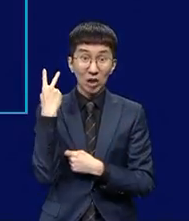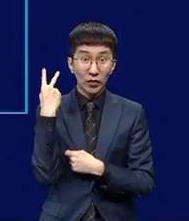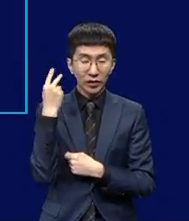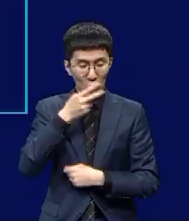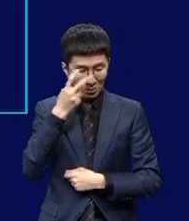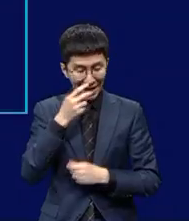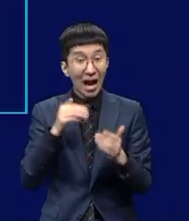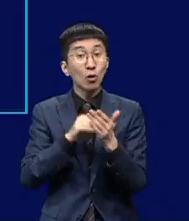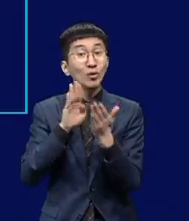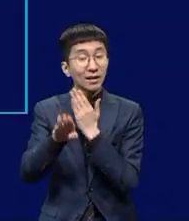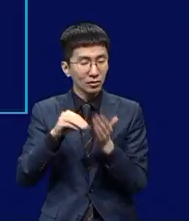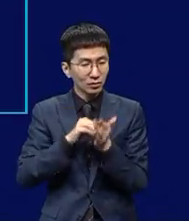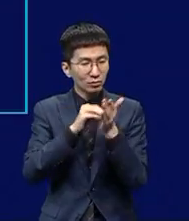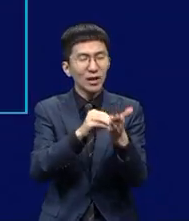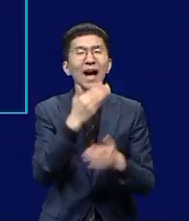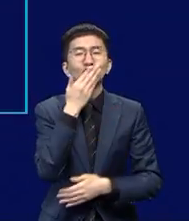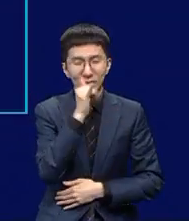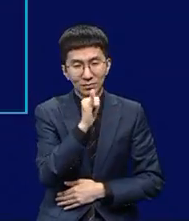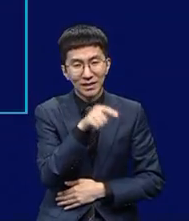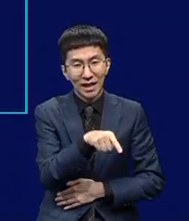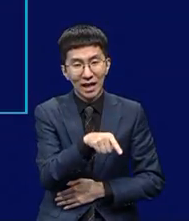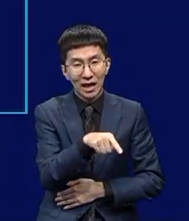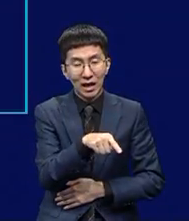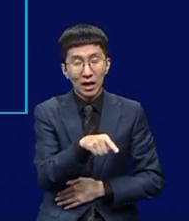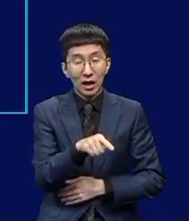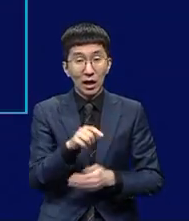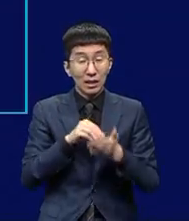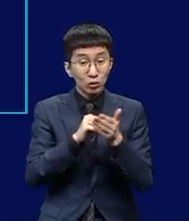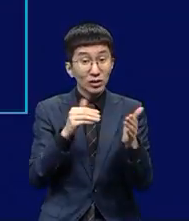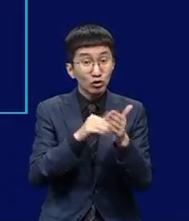받고 음성이어야 입소할 수 있고 입소 이후 외출은 금지되고 대면 수업은